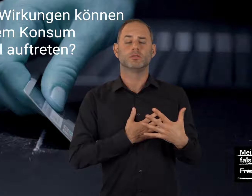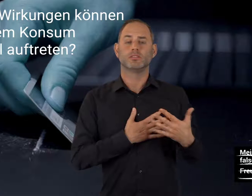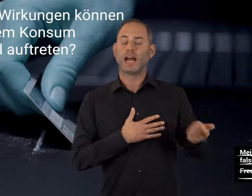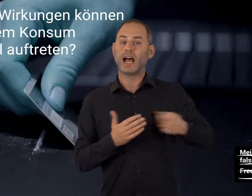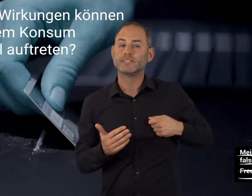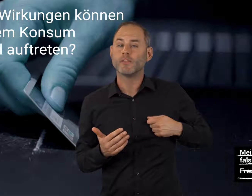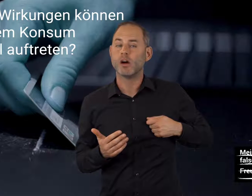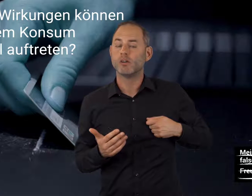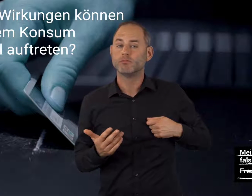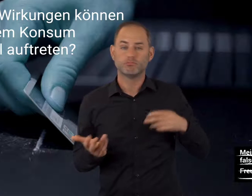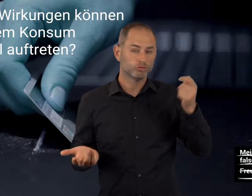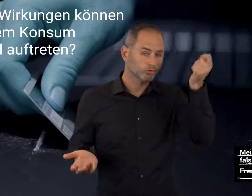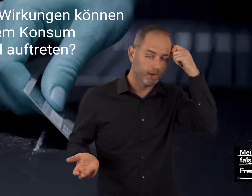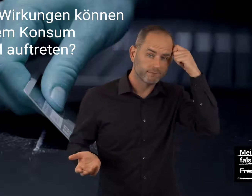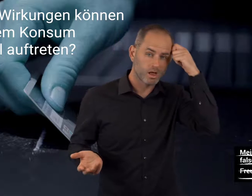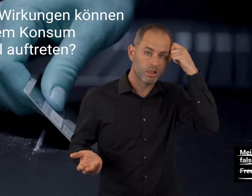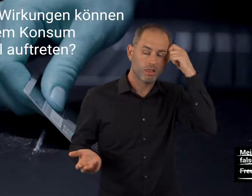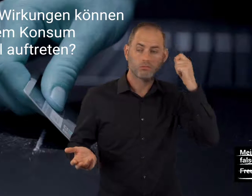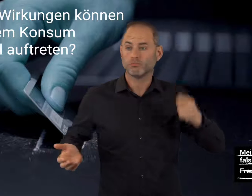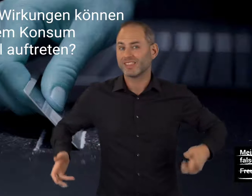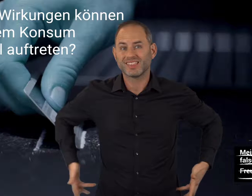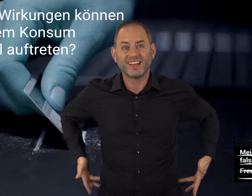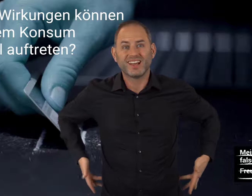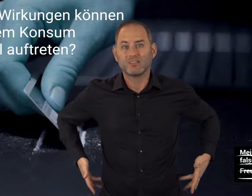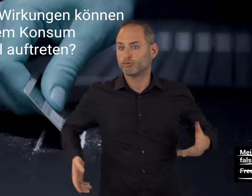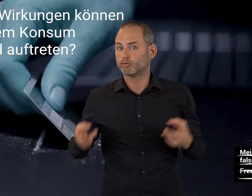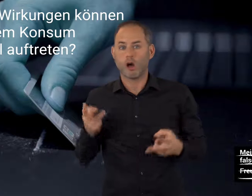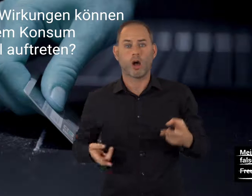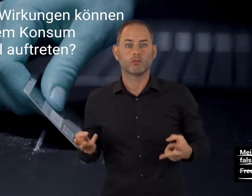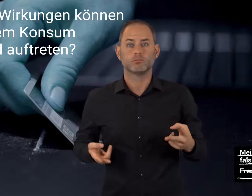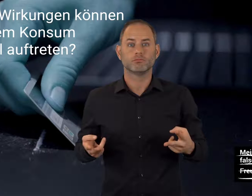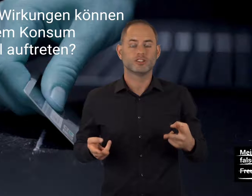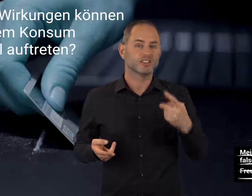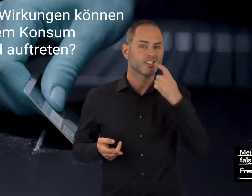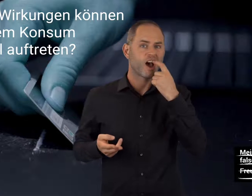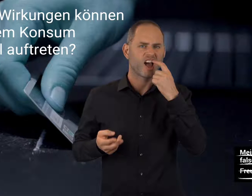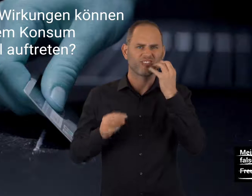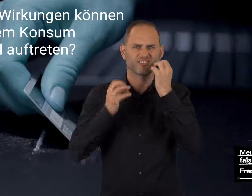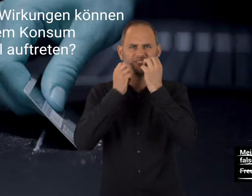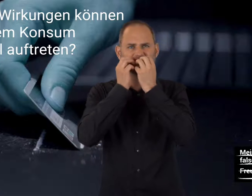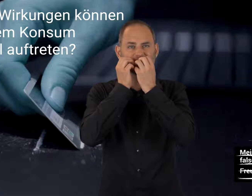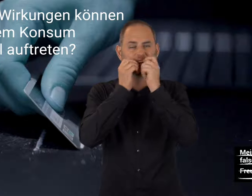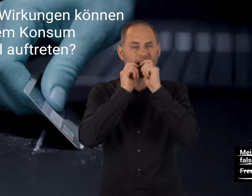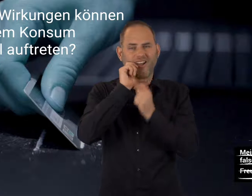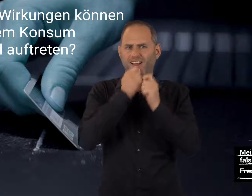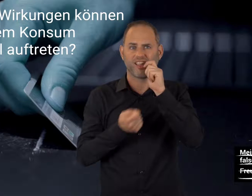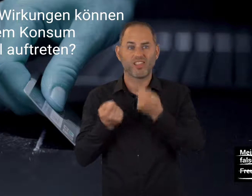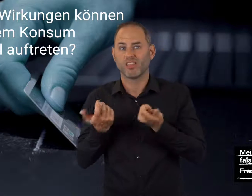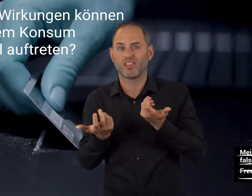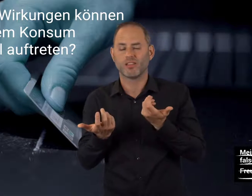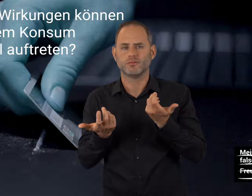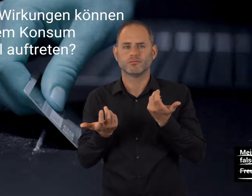Herzinfarkt, Schlaganfall, Nierenschäden, Zahnausfall,